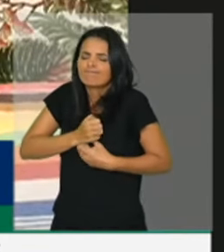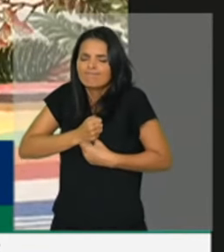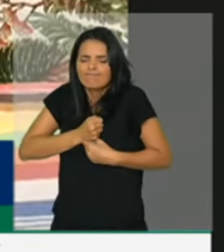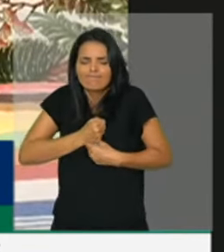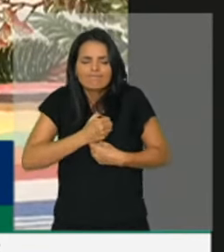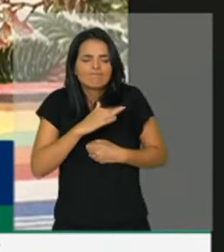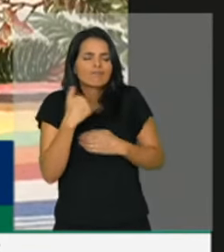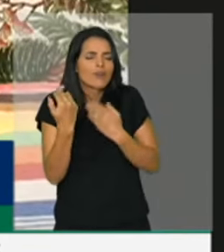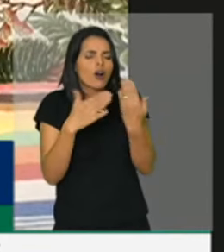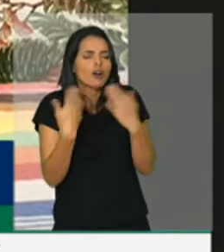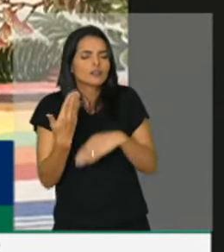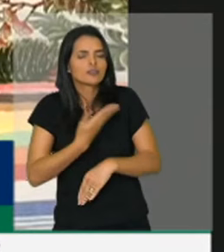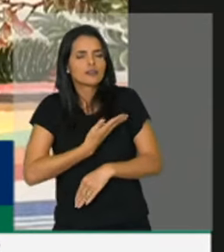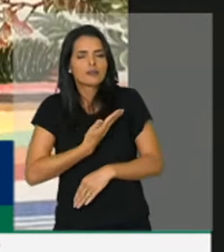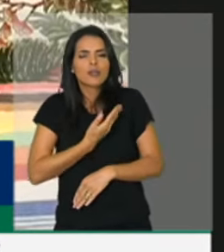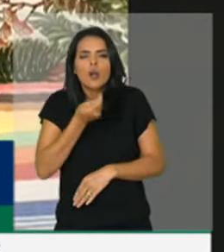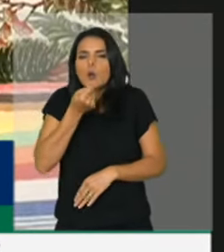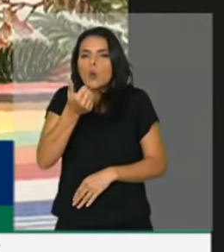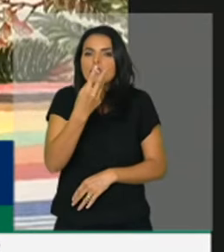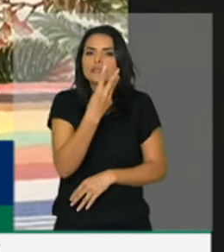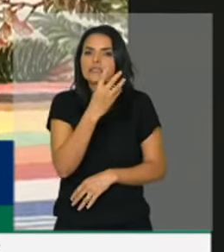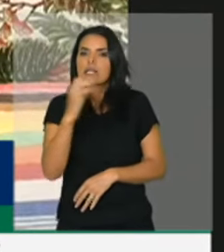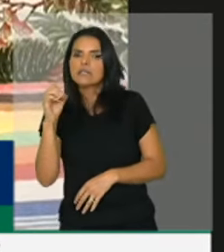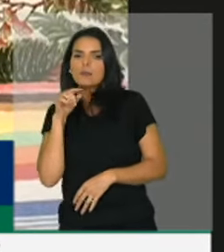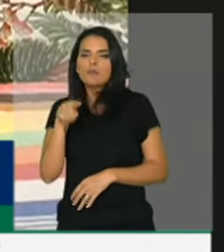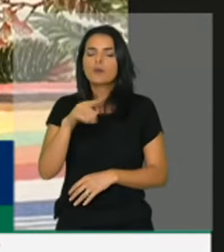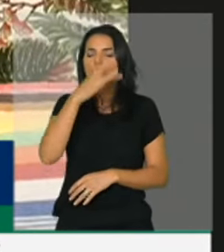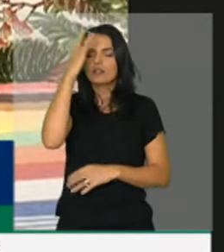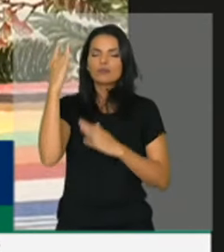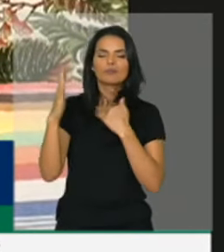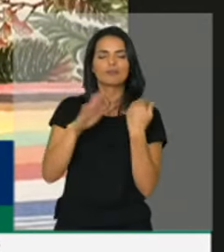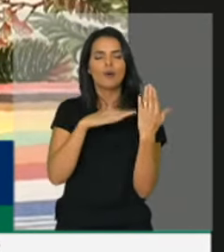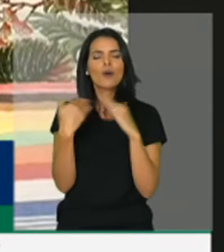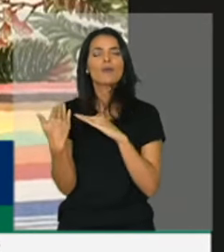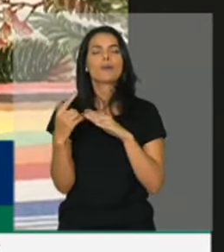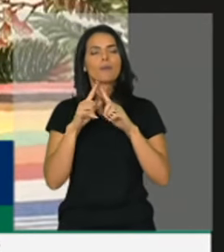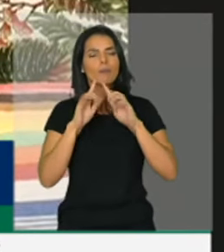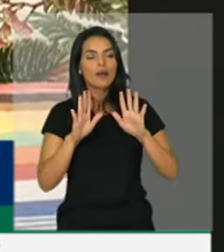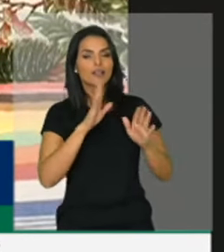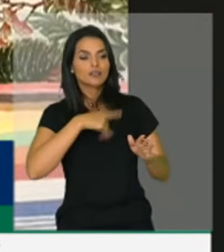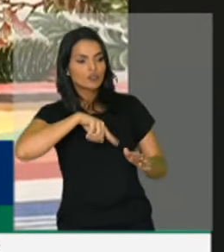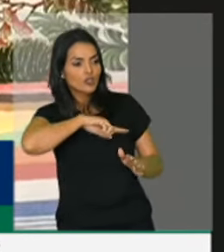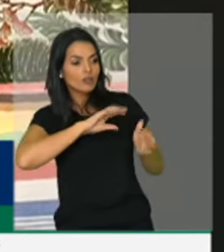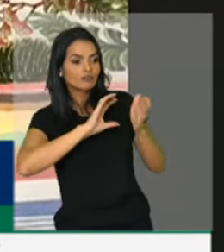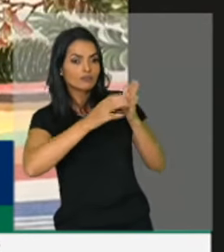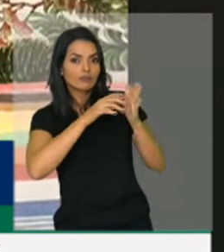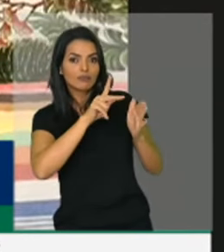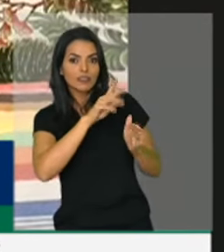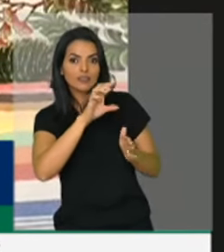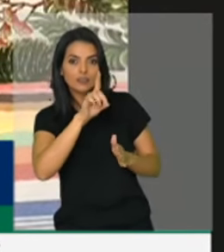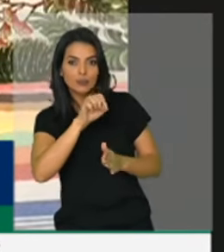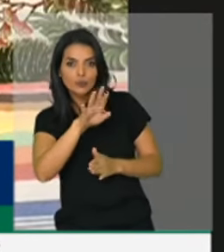AMIGOS NESSA PANDEMIA QUE JÁ LEVOU QUASE 300 MIL BRASILEIROS. MAS PARA NÓS DO PCDOB, DIRIGENTES E MILITANTES E PARA TODOS OS DEMOCRATAS DESSE PAÍS, AROLDO LIMA É